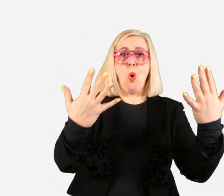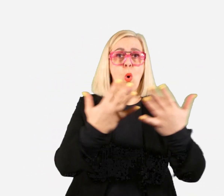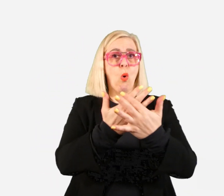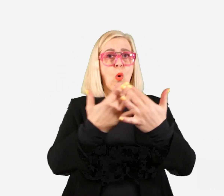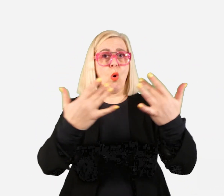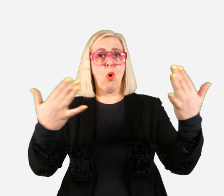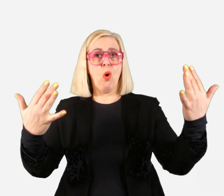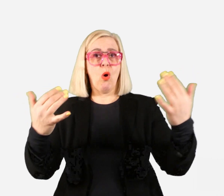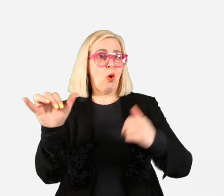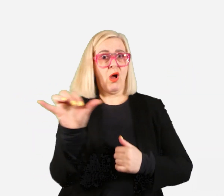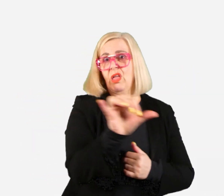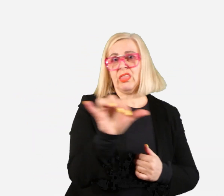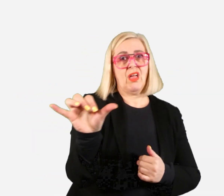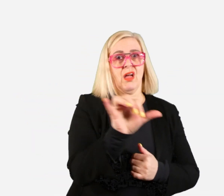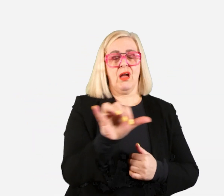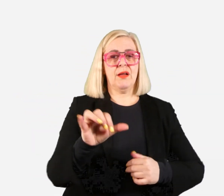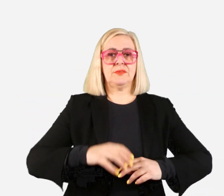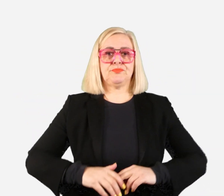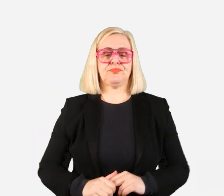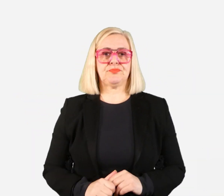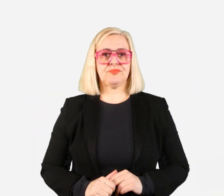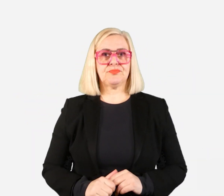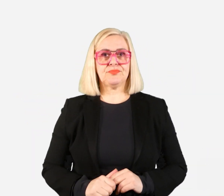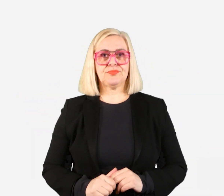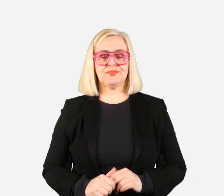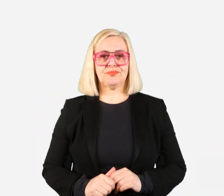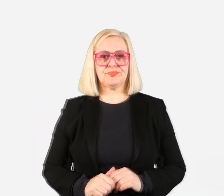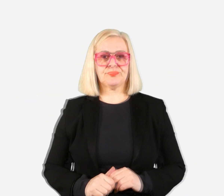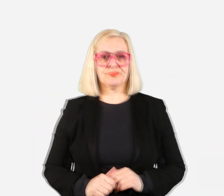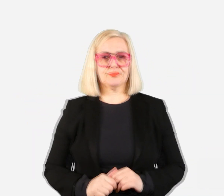p'un ai ar gyfer un swydd wag, neu lawer ohonynt.